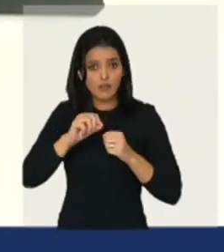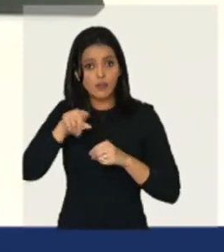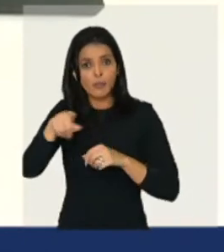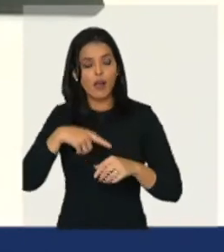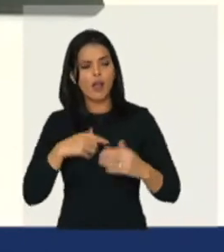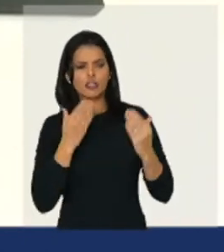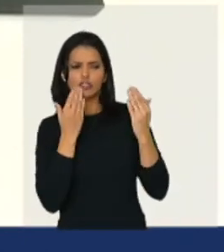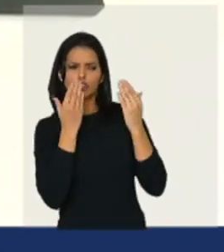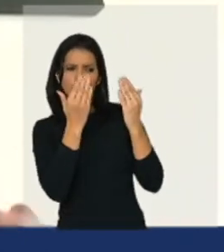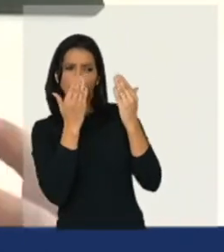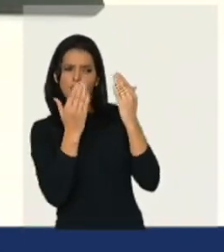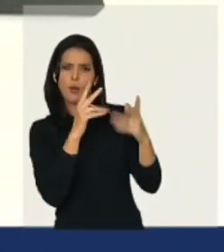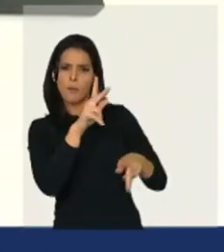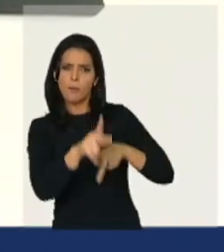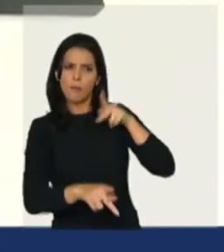DESCONFIANÇA, GERAR INSTABILIDADE, GERAR